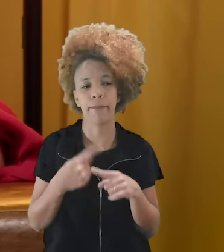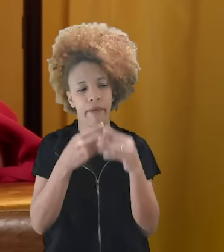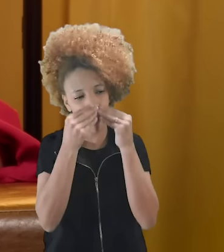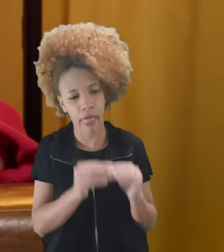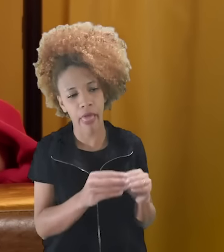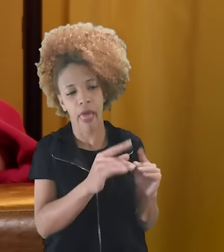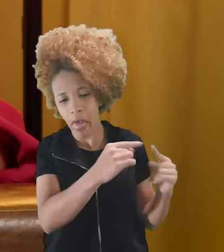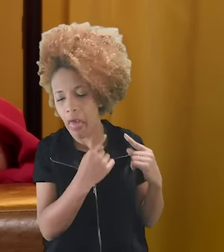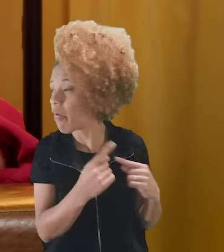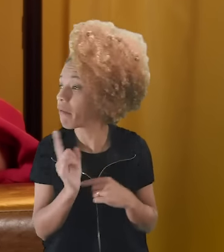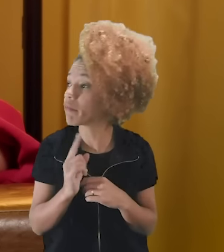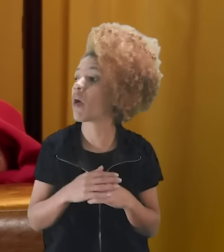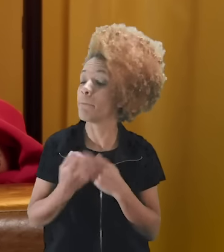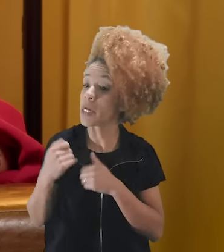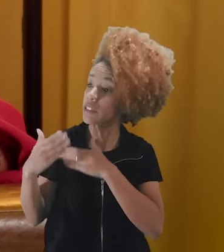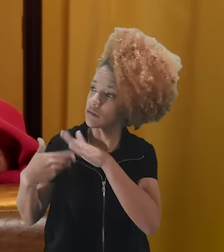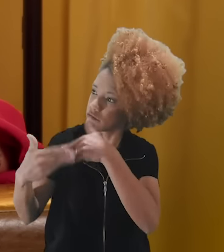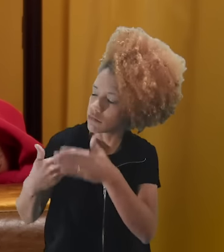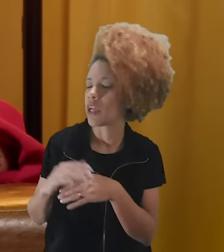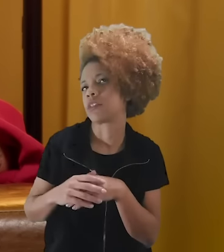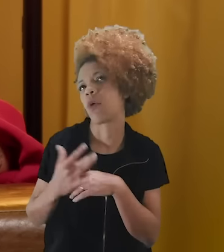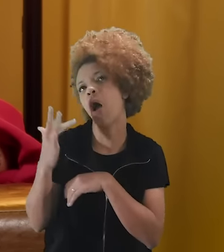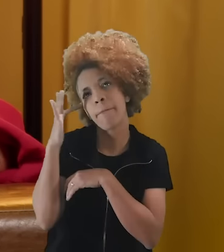não quer que a gente esteja al se a gente quer fazer isso né então hoje eu vem bem mais madura